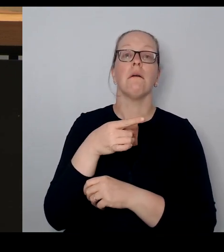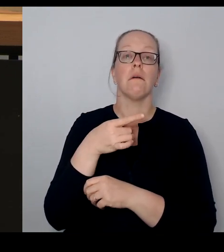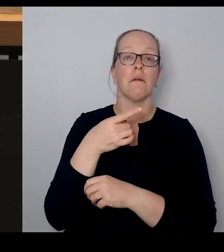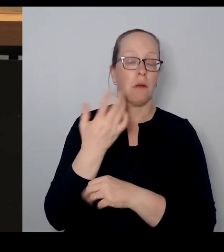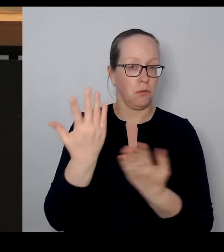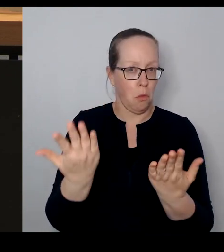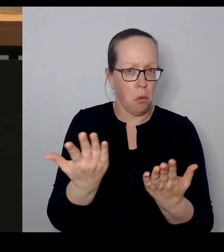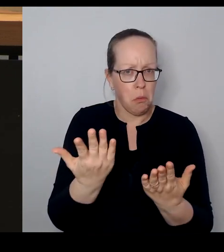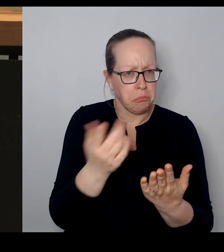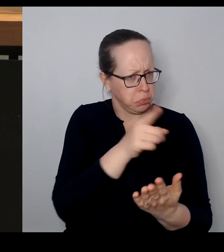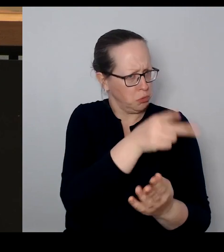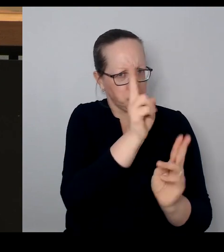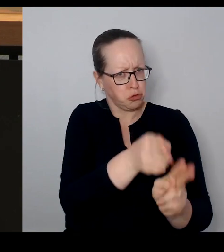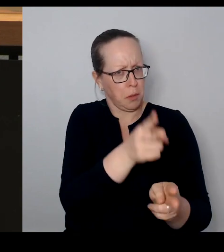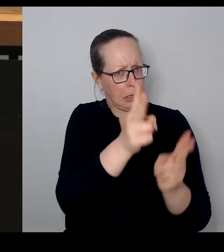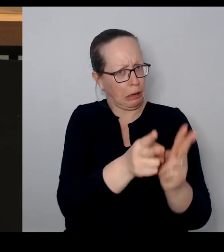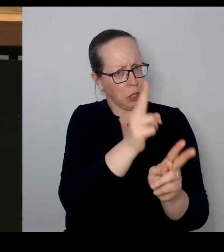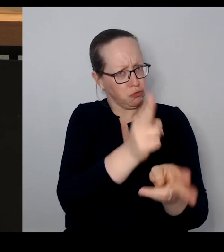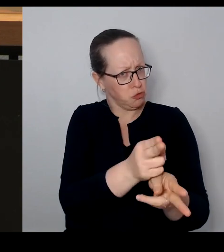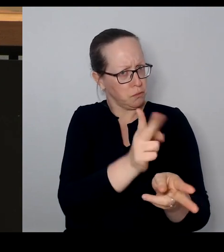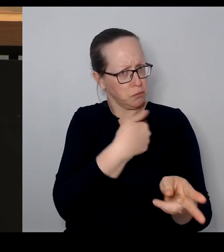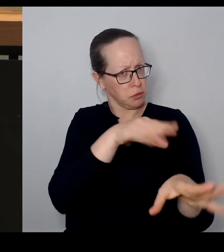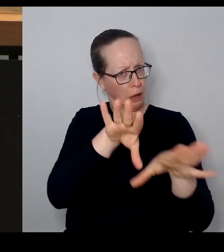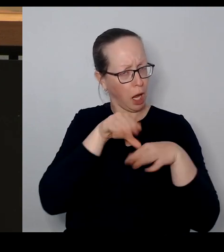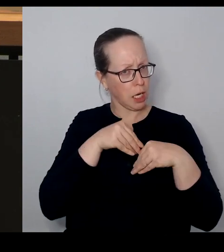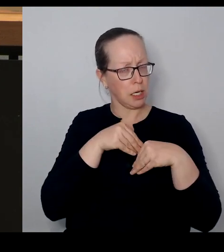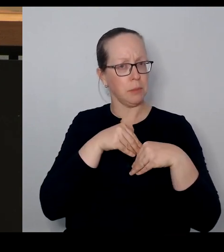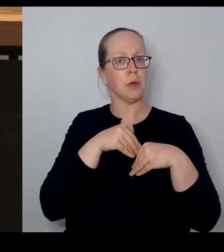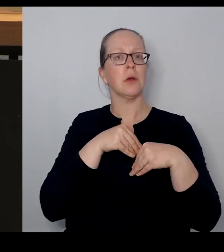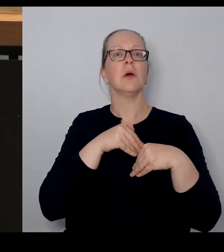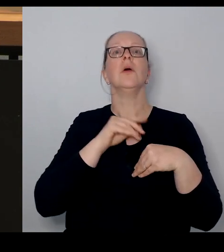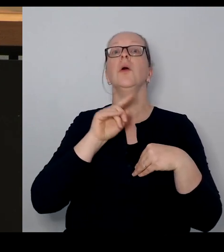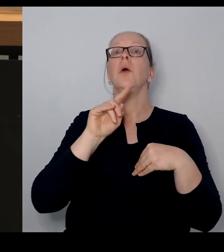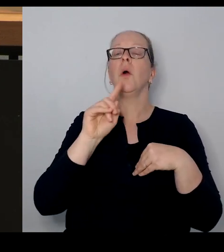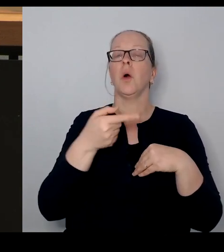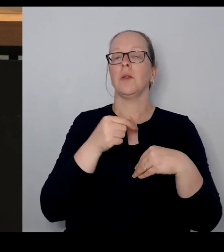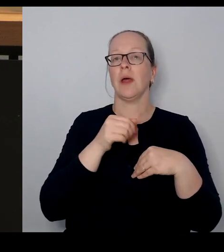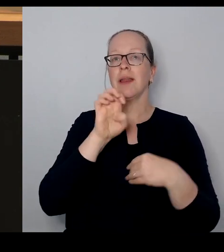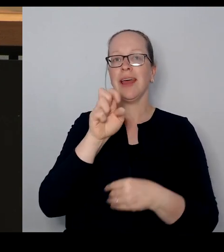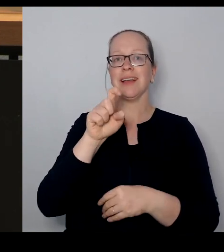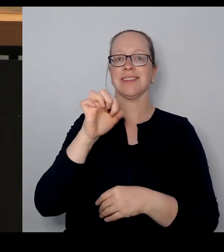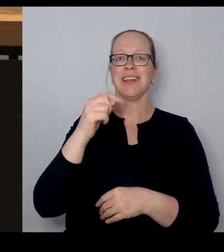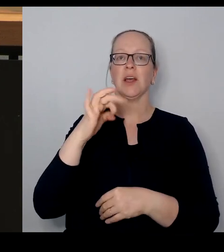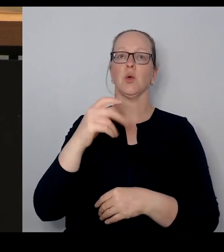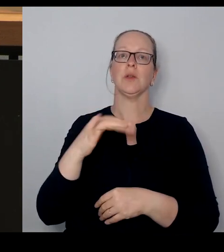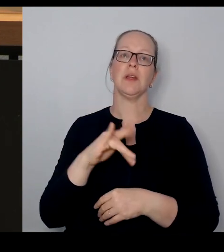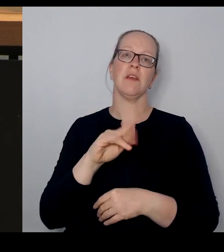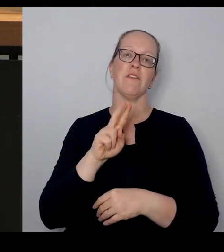diesen Bus Sonderfahrstreifen, den sie ihre Verwaltung rechtswidrig, ich sage es noch mal rechtswidrig angeordnet haben, wohl auch wieder